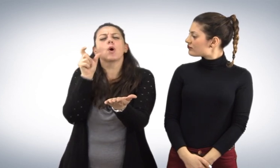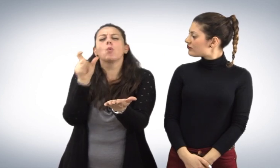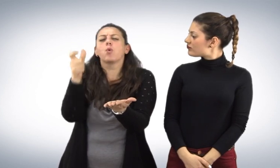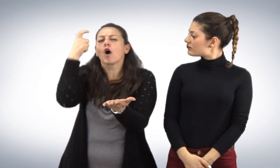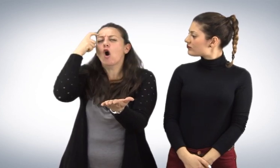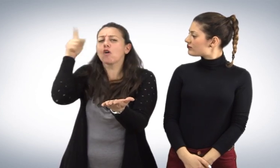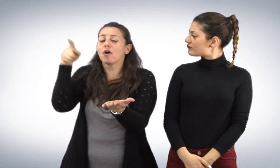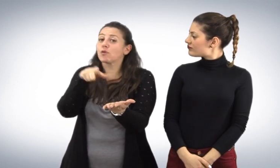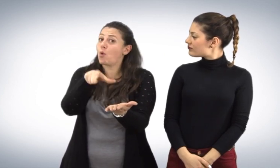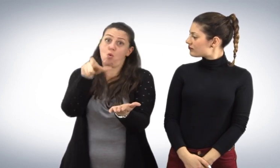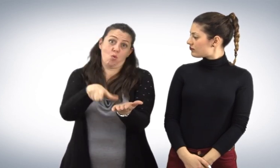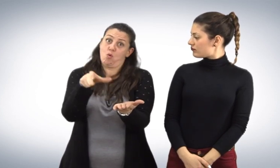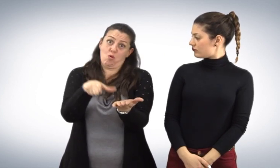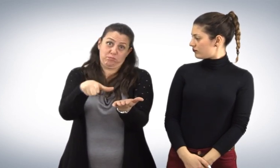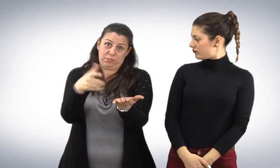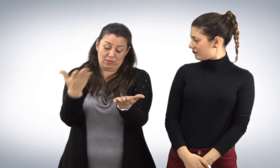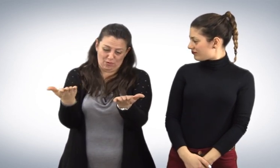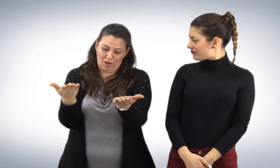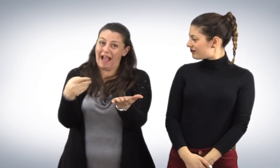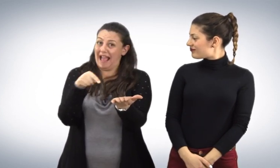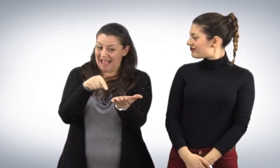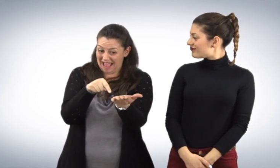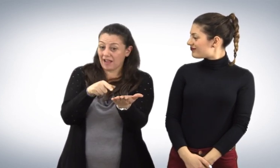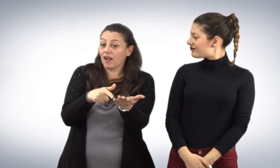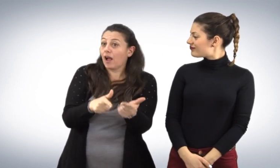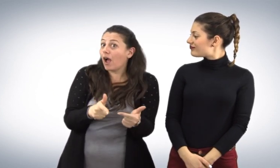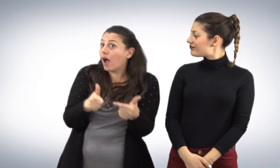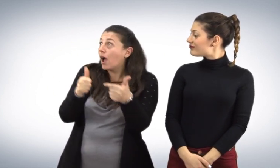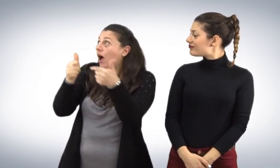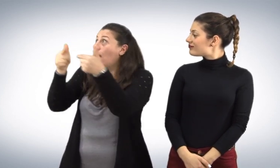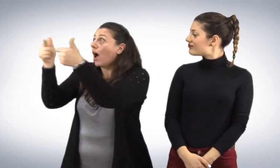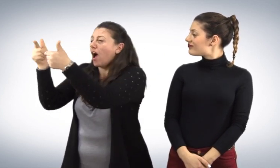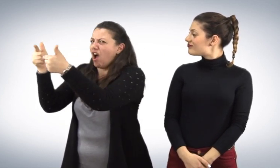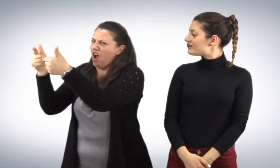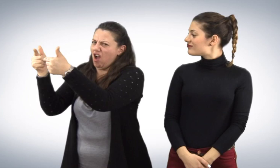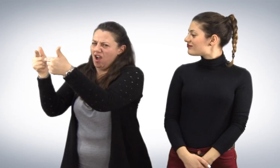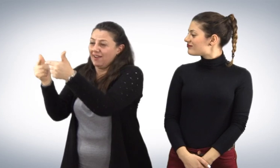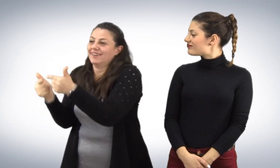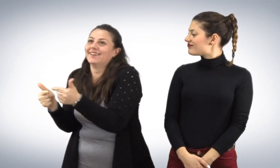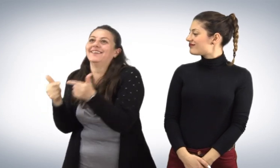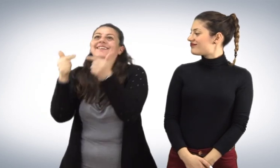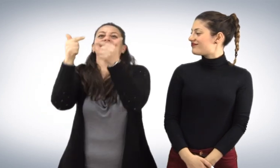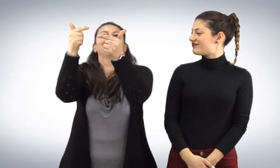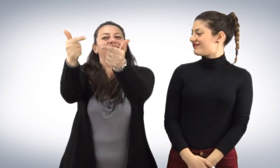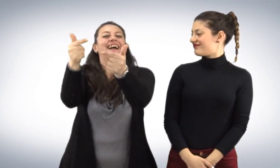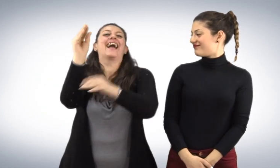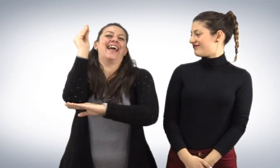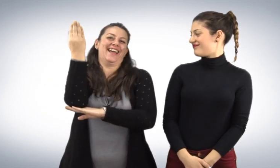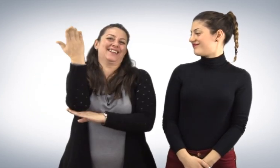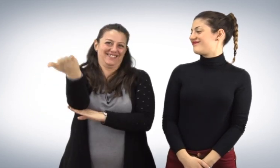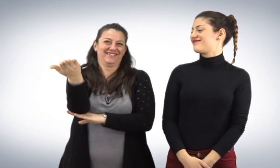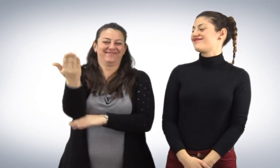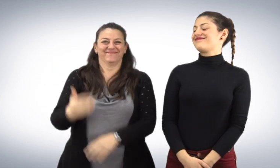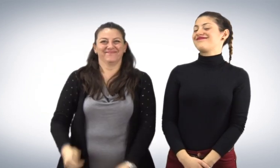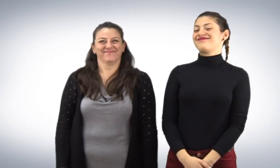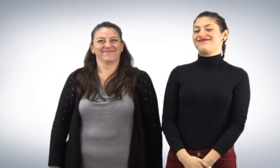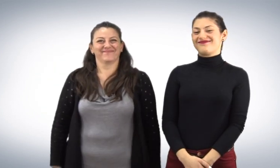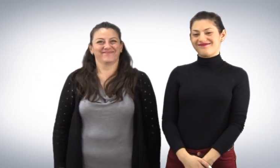se non mettiamo nulla i soldi vengono versati allo Stato. Promuovi la donazione del 5x1000 a favore dell'ENS!